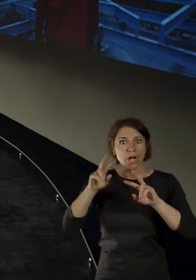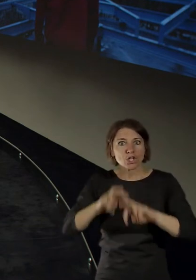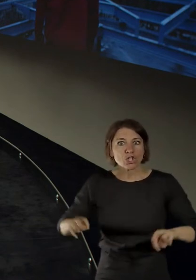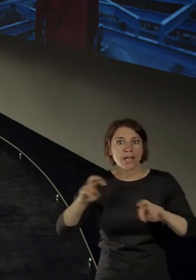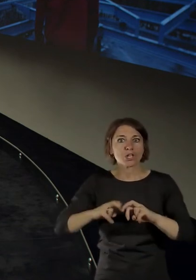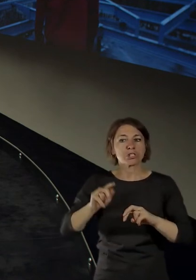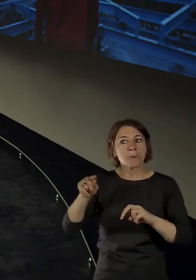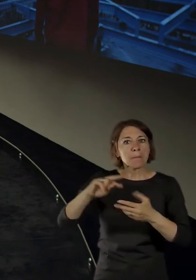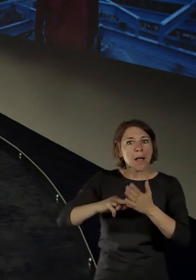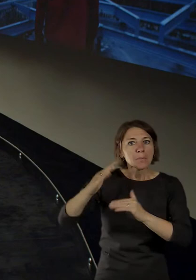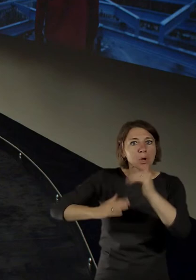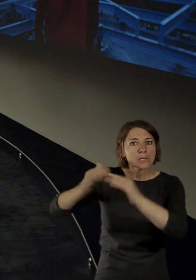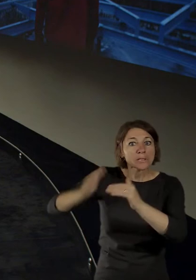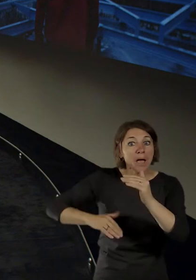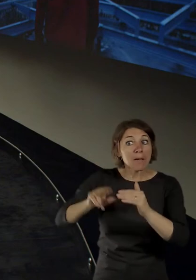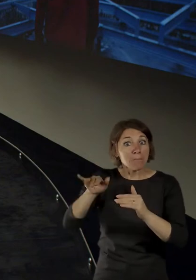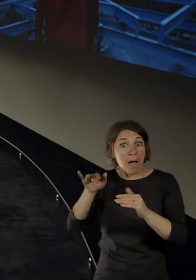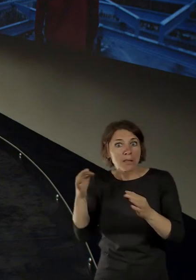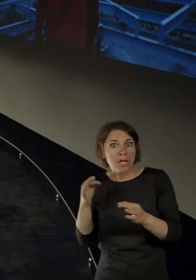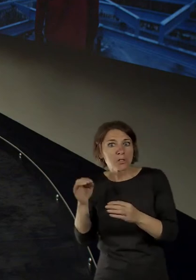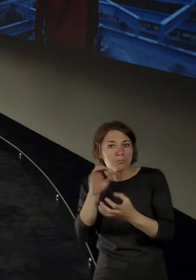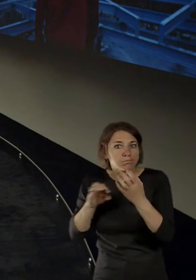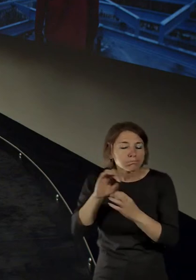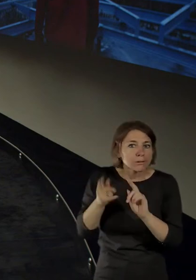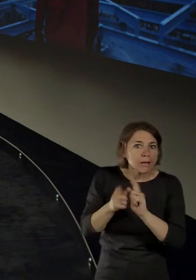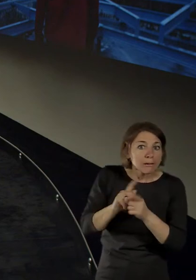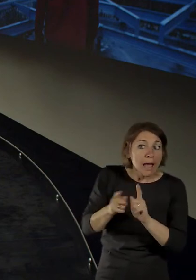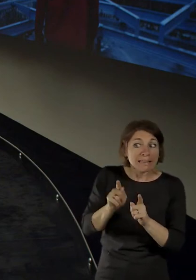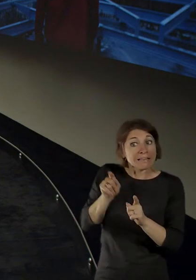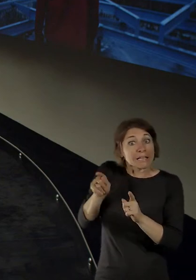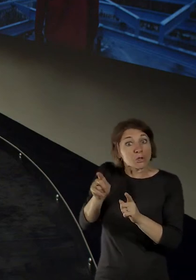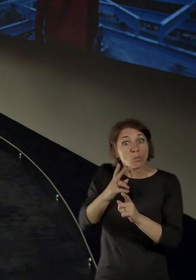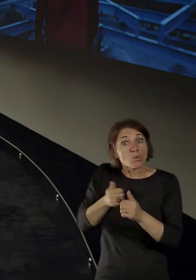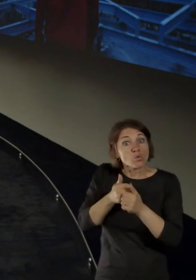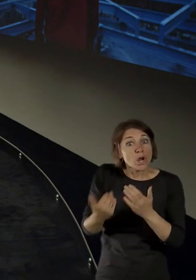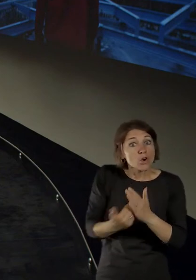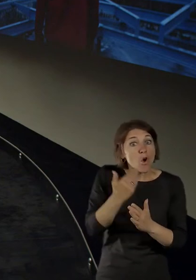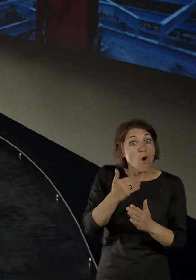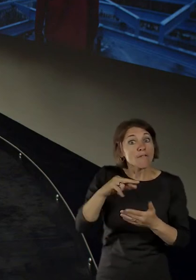Dotýká se jich třeba to, že už by mohly být posuzovány podle Metropolitního plánu?